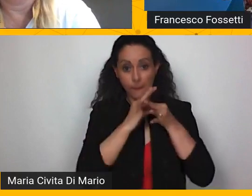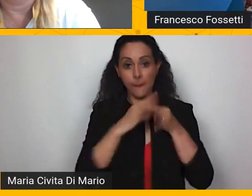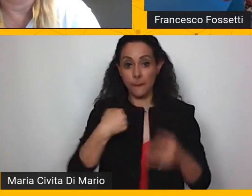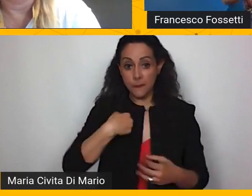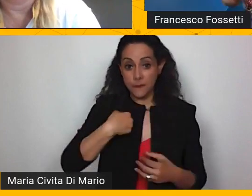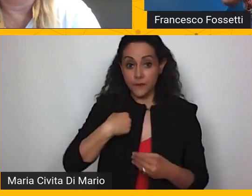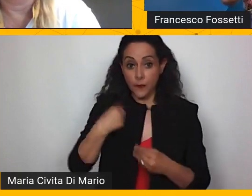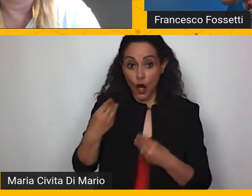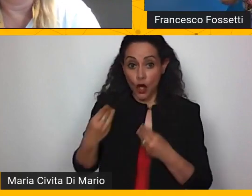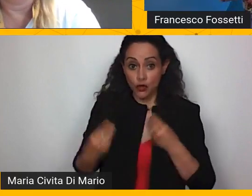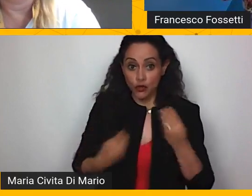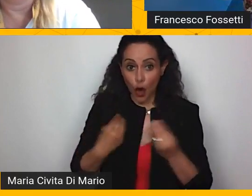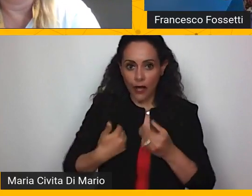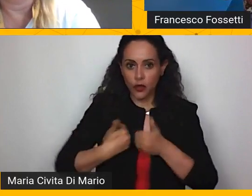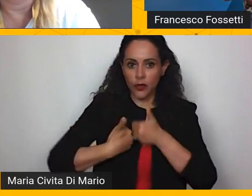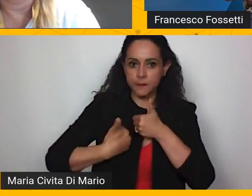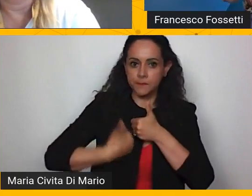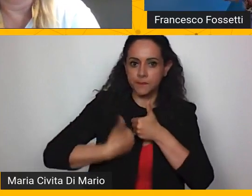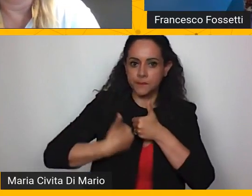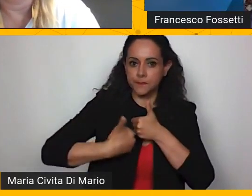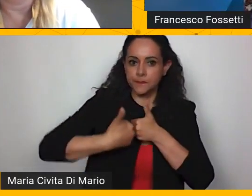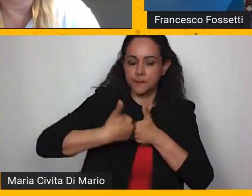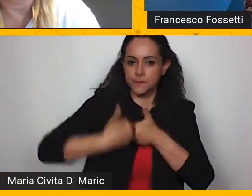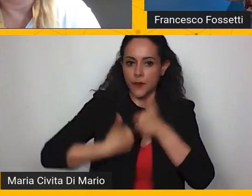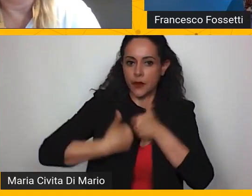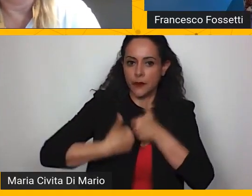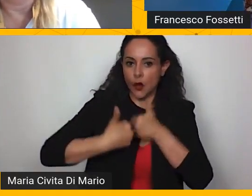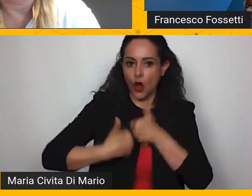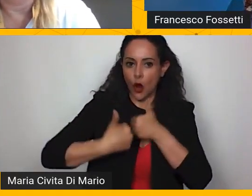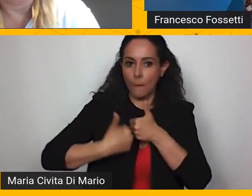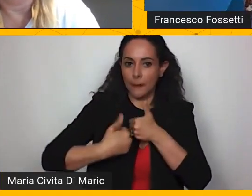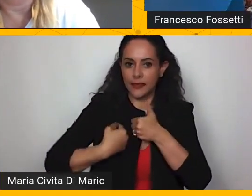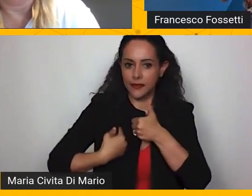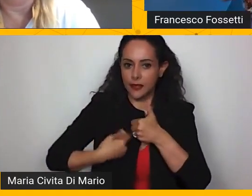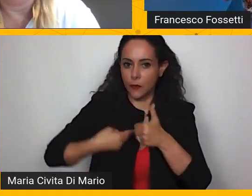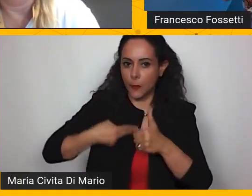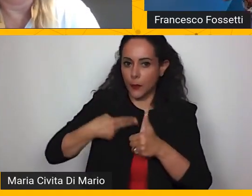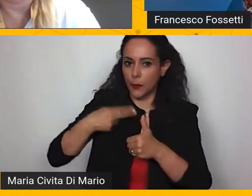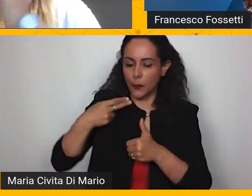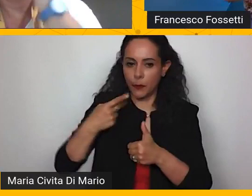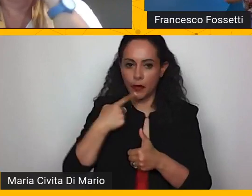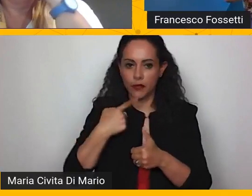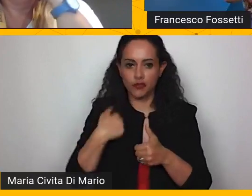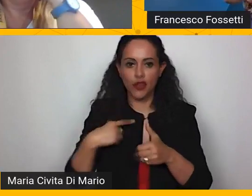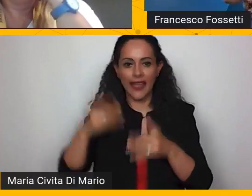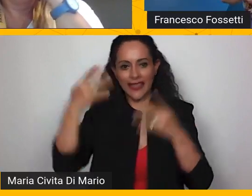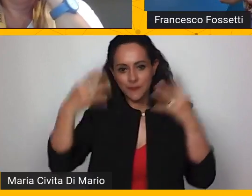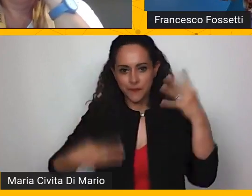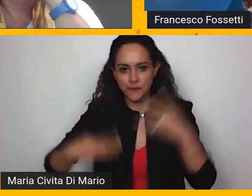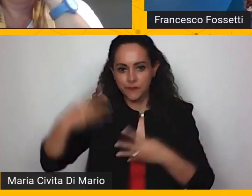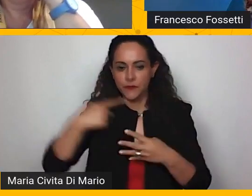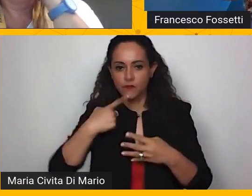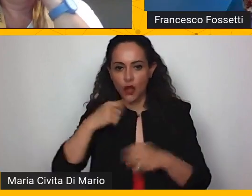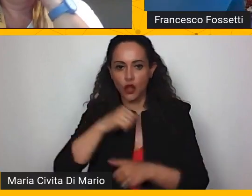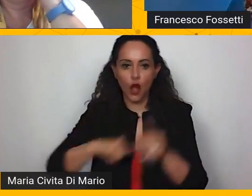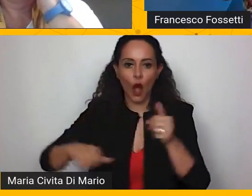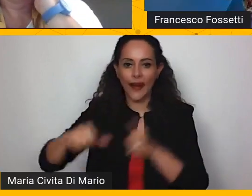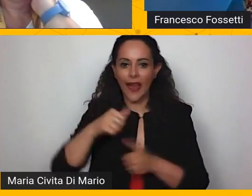nel giocatore la voglia questa competitività perché ci sono anche dei sistemi di